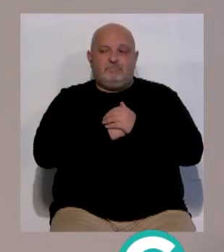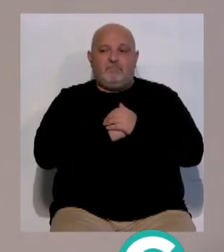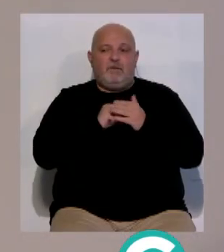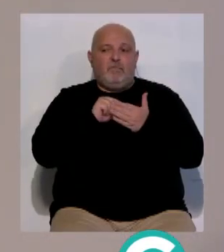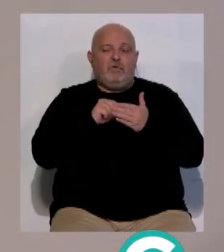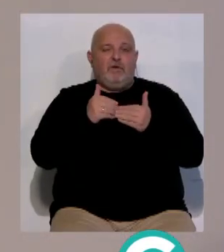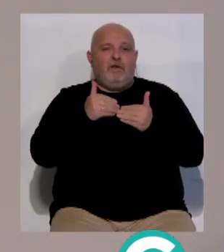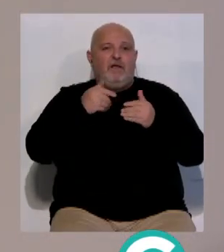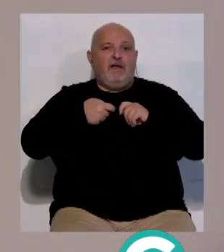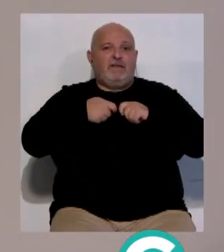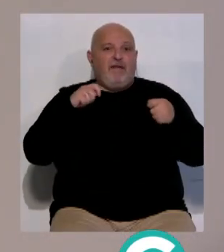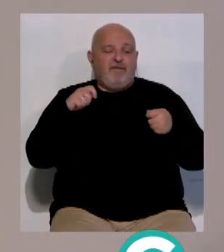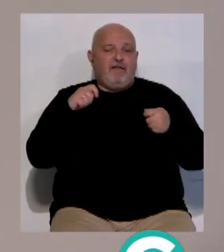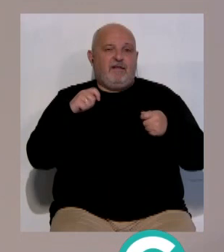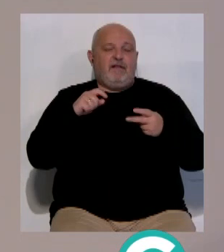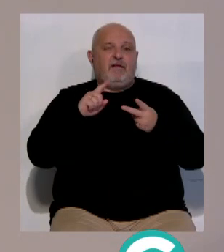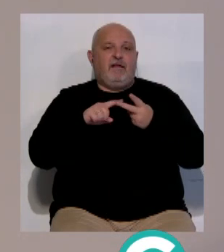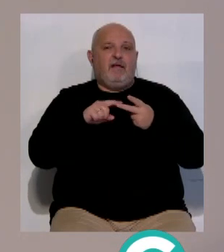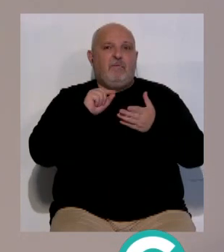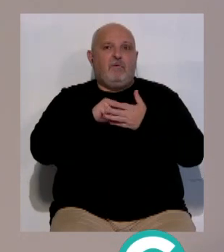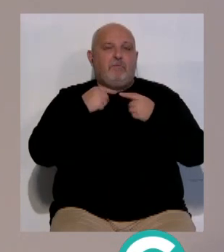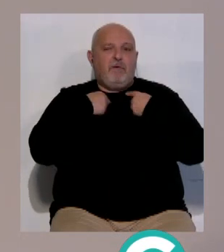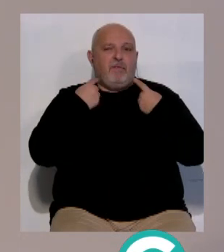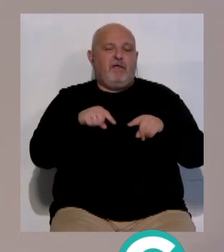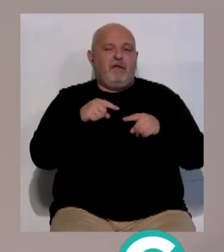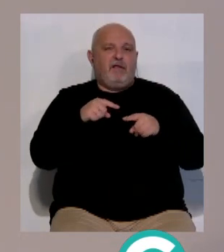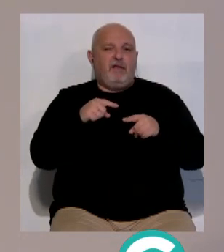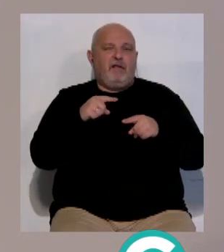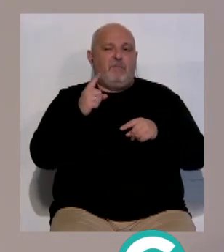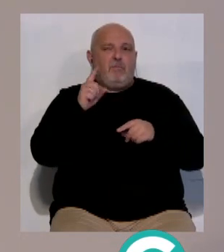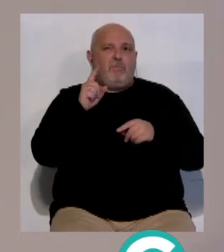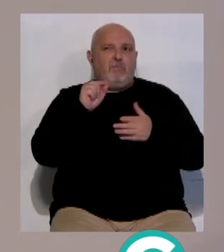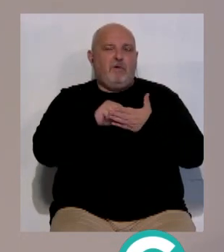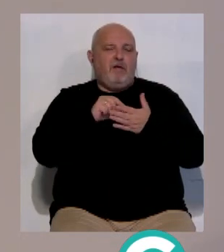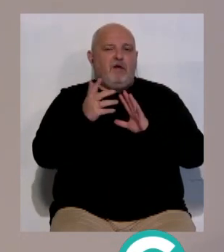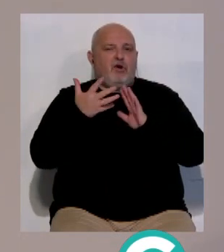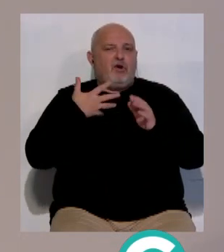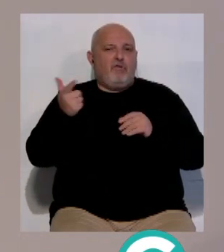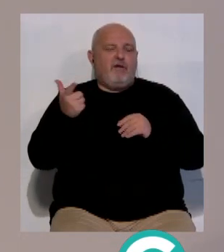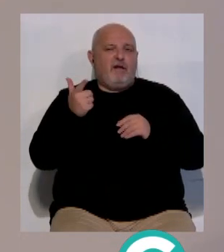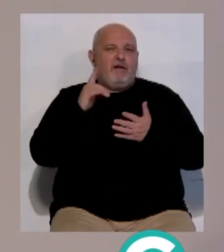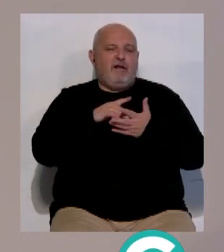con el getafe y los puntos que hemos perdido con el punto que no que nos quita el el Almería los